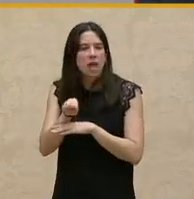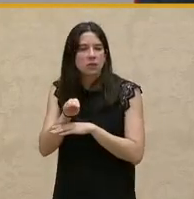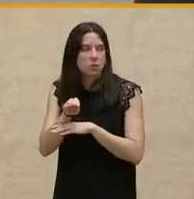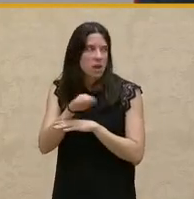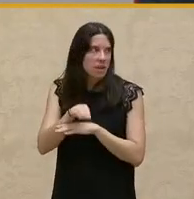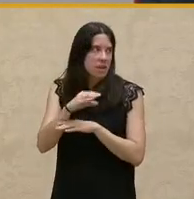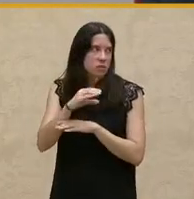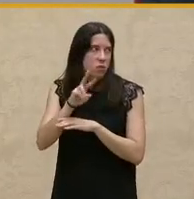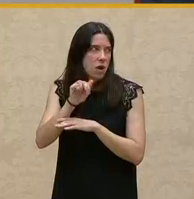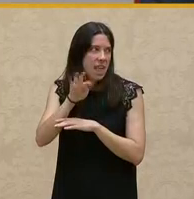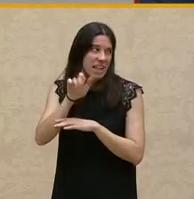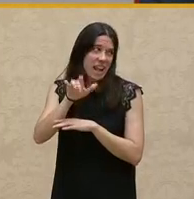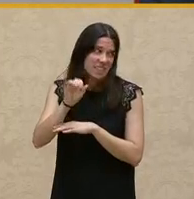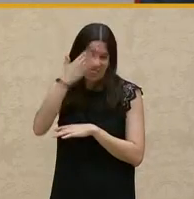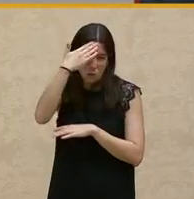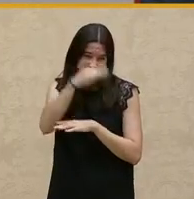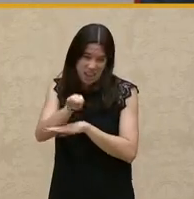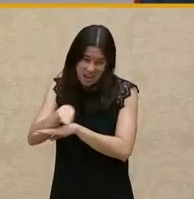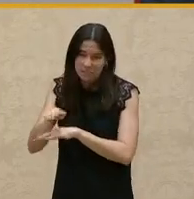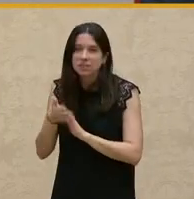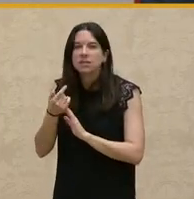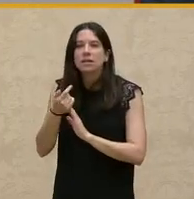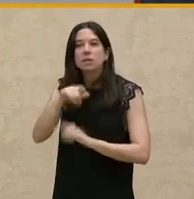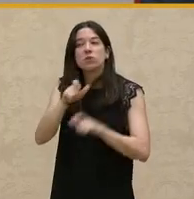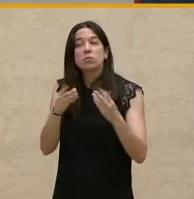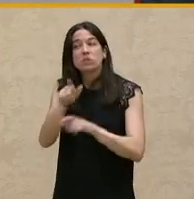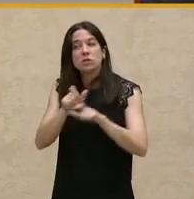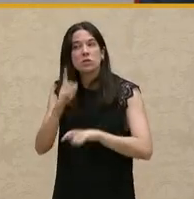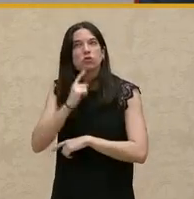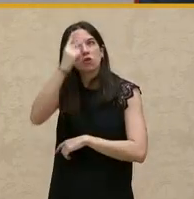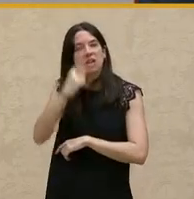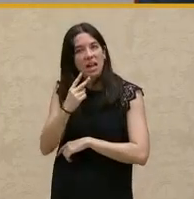apoyo. Hay muchas personas con sordoceguera que podrían con este programa tener una vida